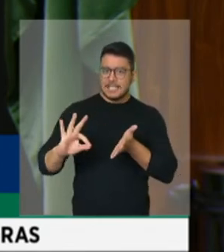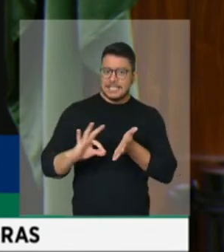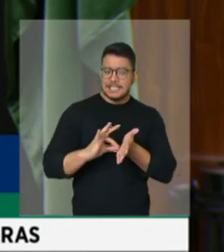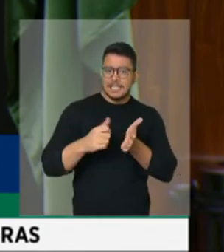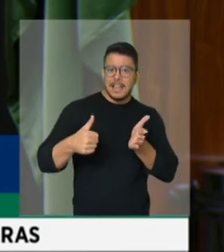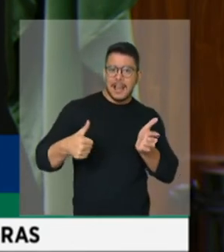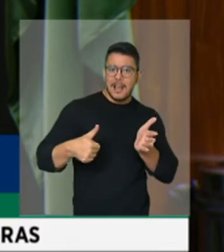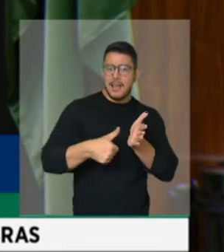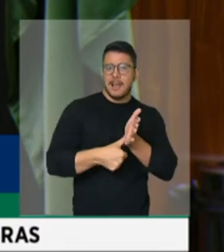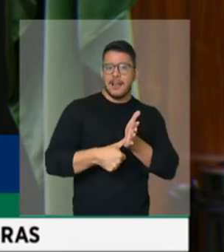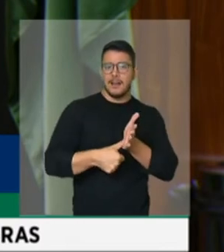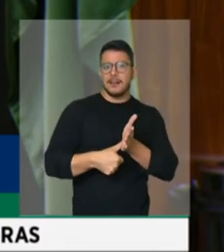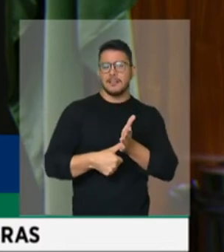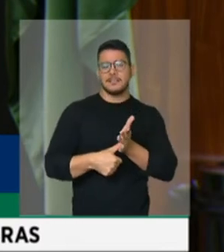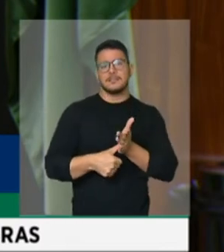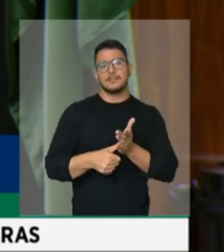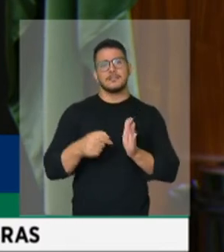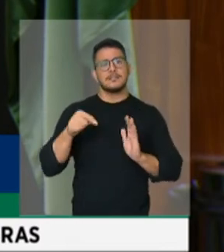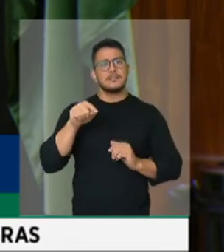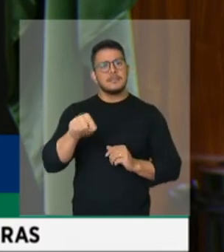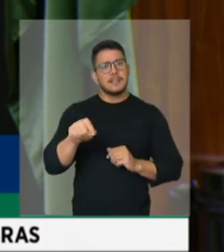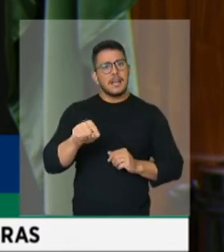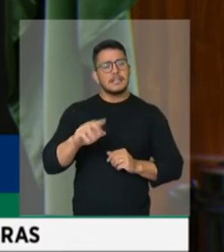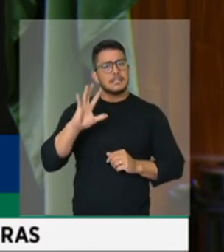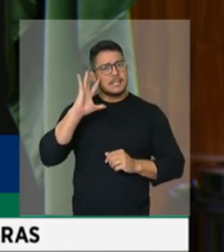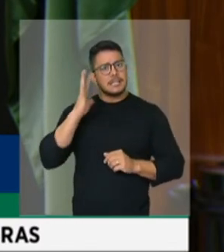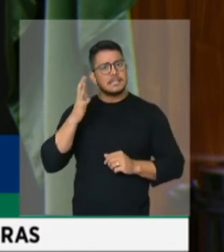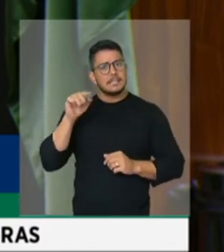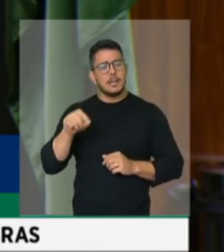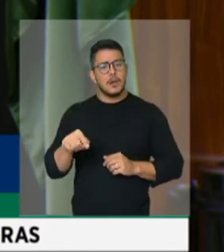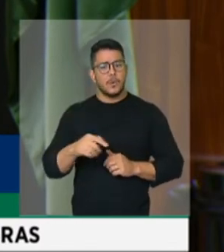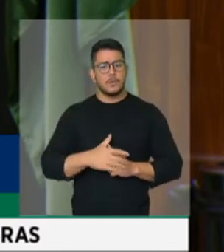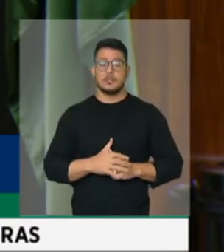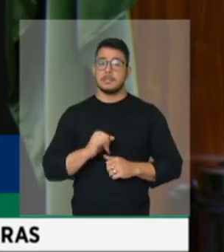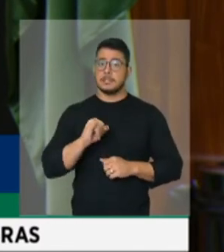COLOCAR SUAS DIGITAIS NUMA OPERAÇÃO ESCANDALOSA COMO ESSA? SE OS SENHORES NÃO TÊM